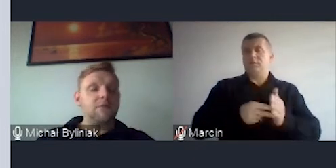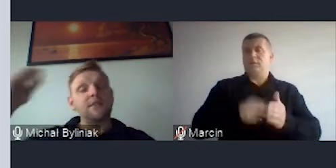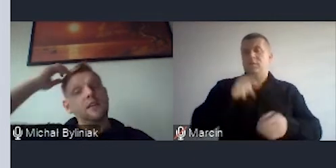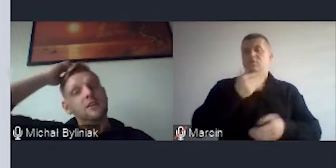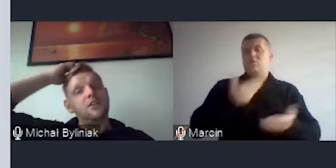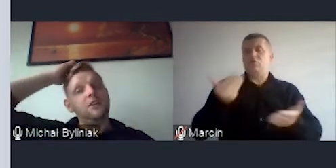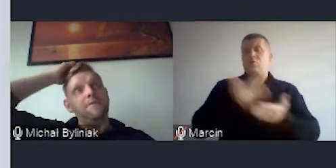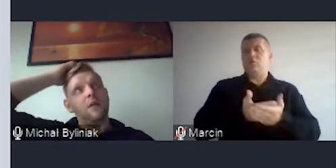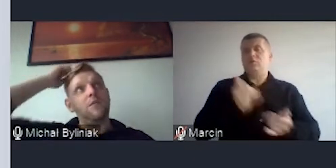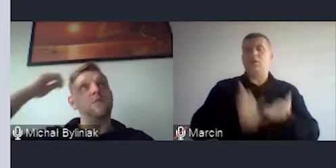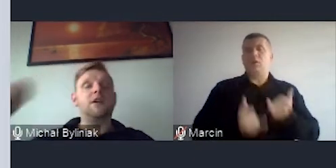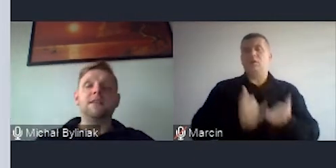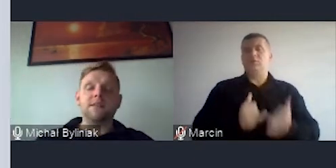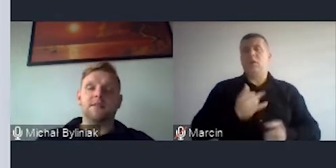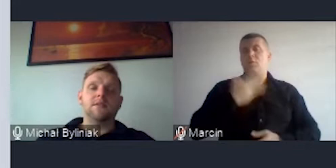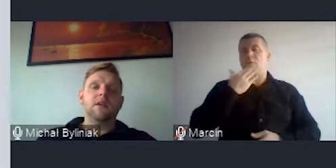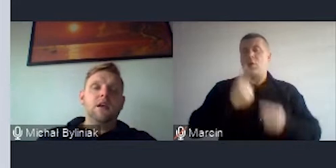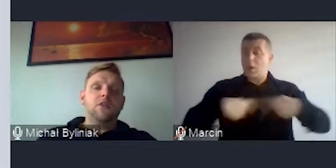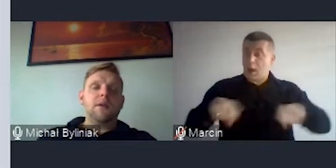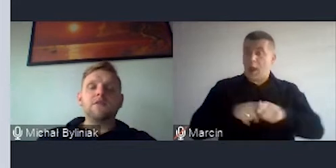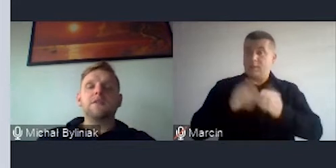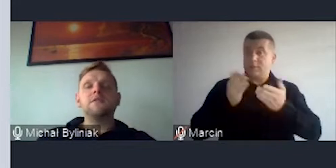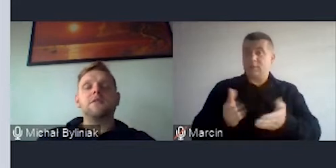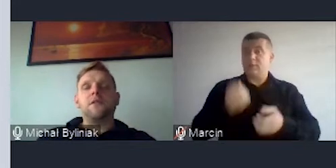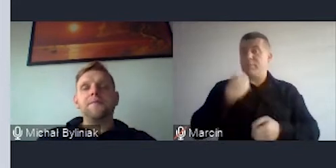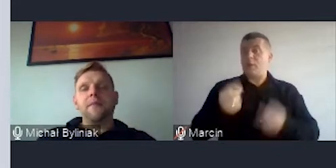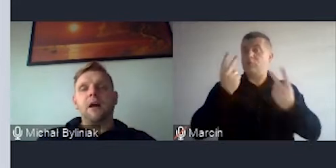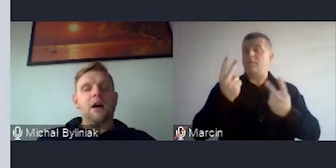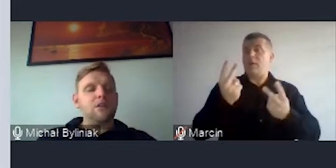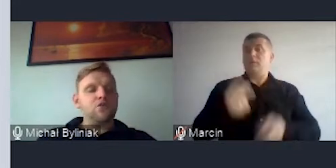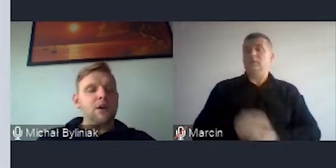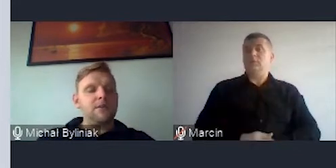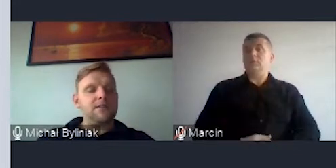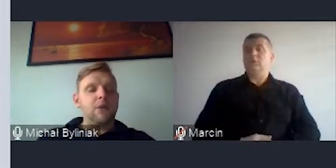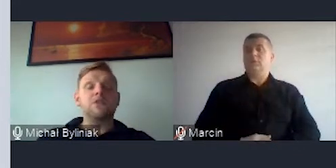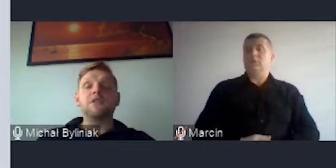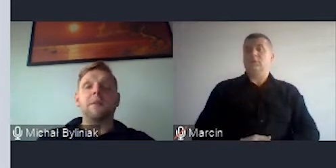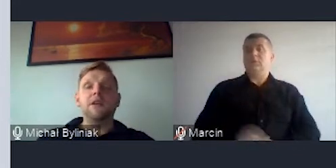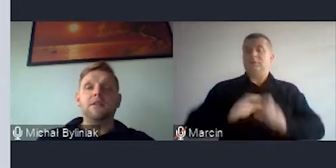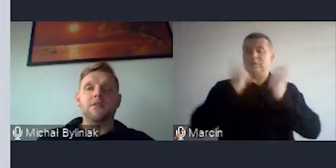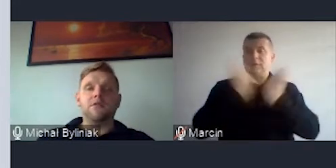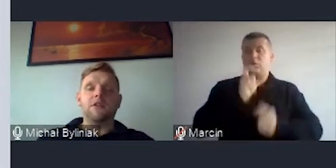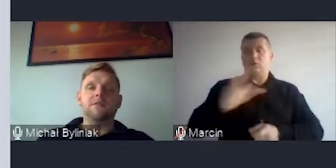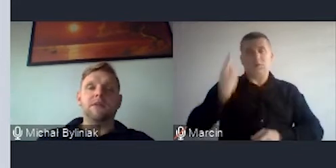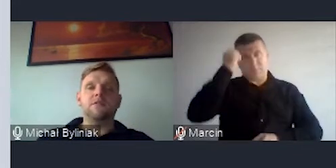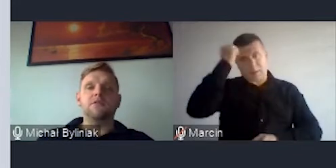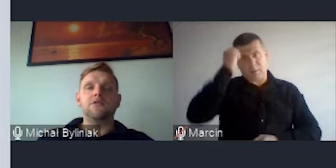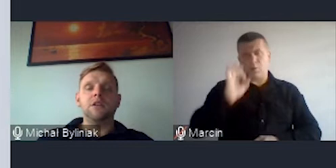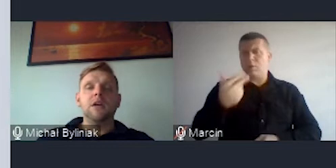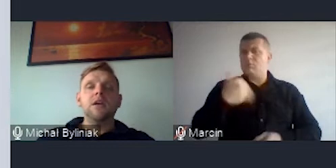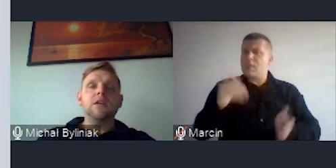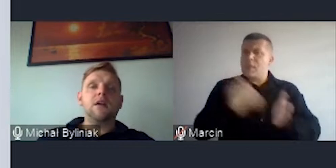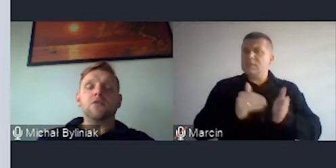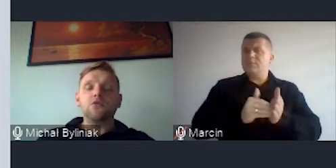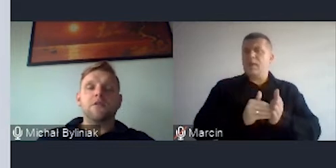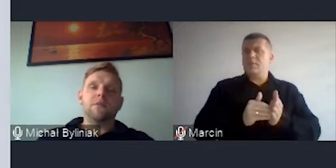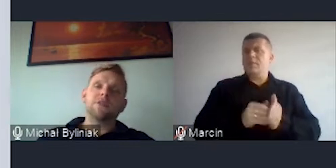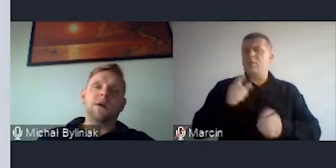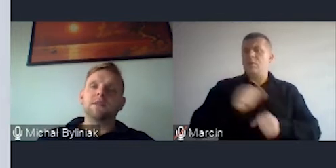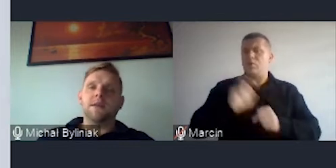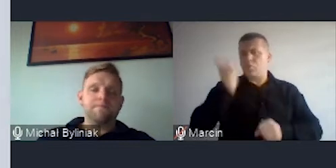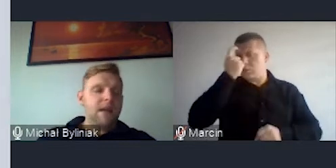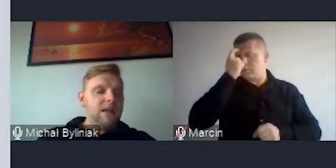Natomiast jeśli mówimy o realizacji, to bardzo ważne jest to, żeby cały czas pamiętać o tej niezbędności, jako kluczowej przesłance.